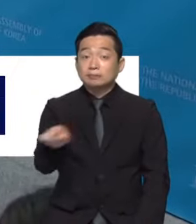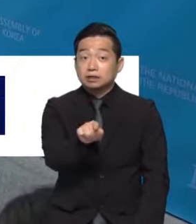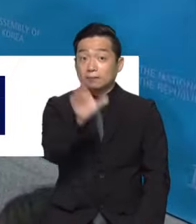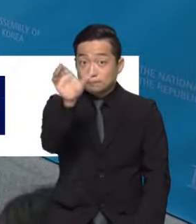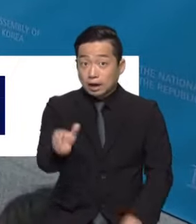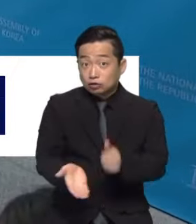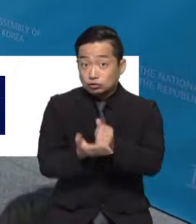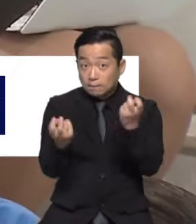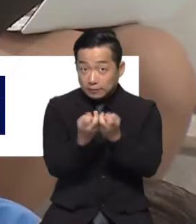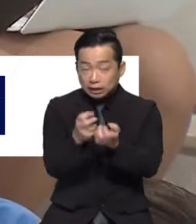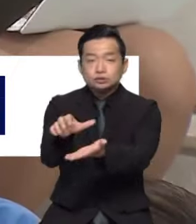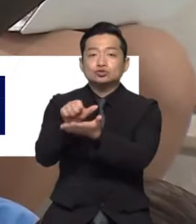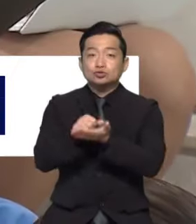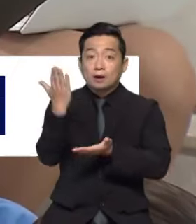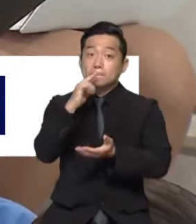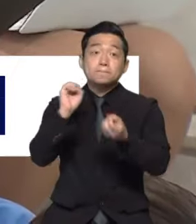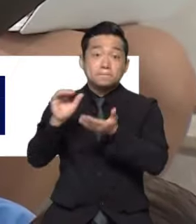밝혔는데도 진전된 논의는 없었습니다.